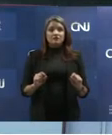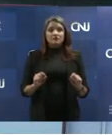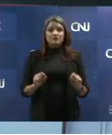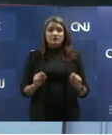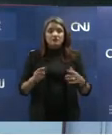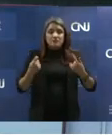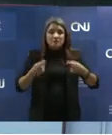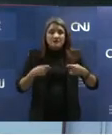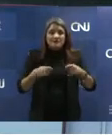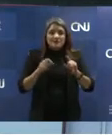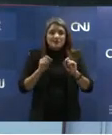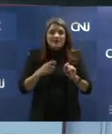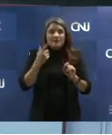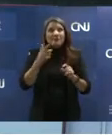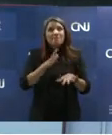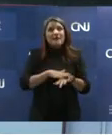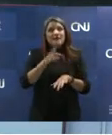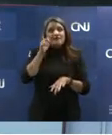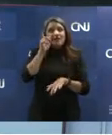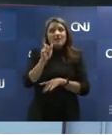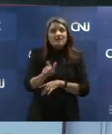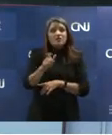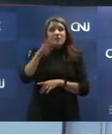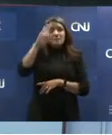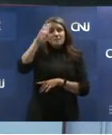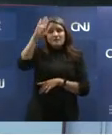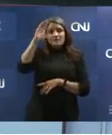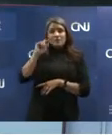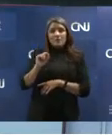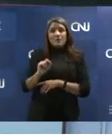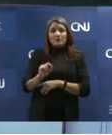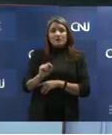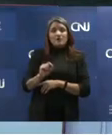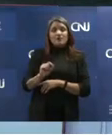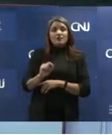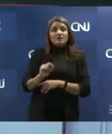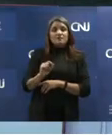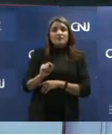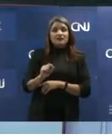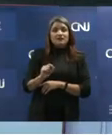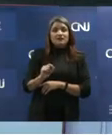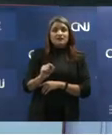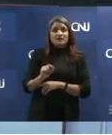principalmente com relação a este último e último caso